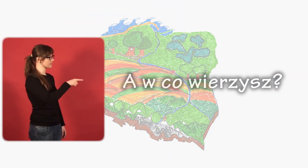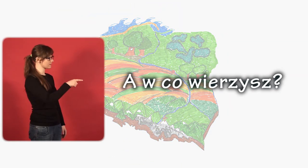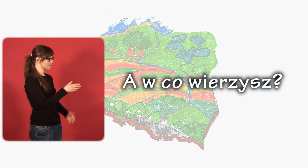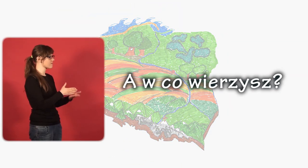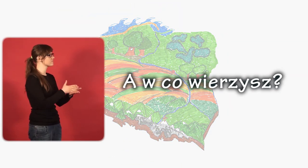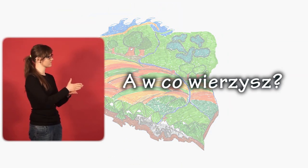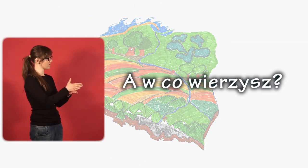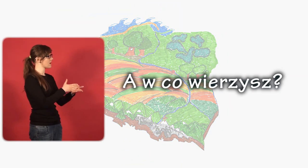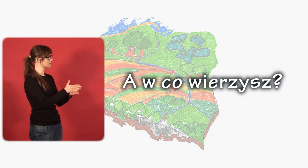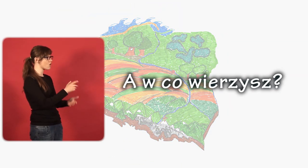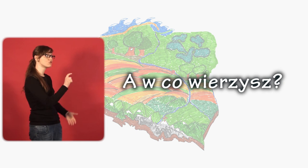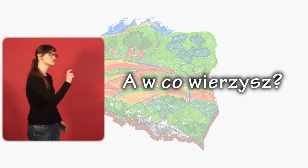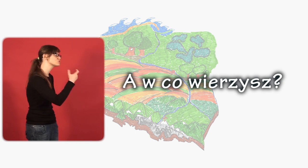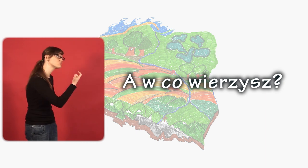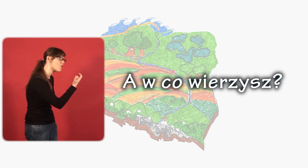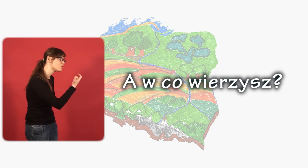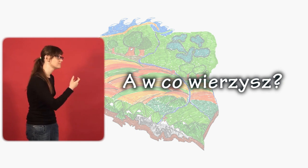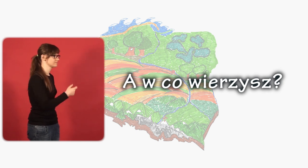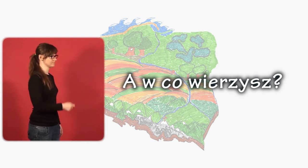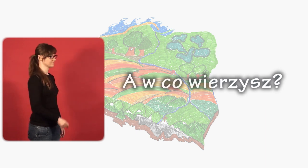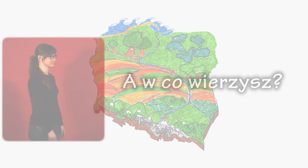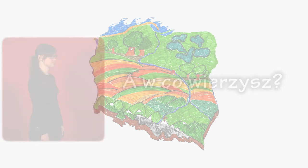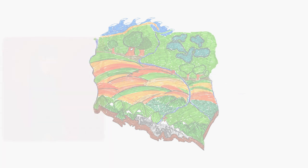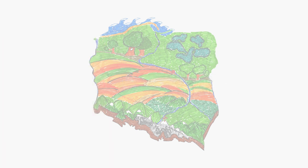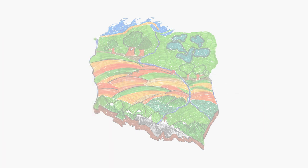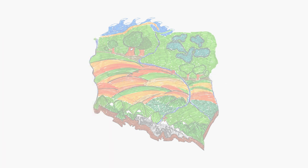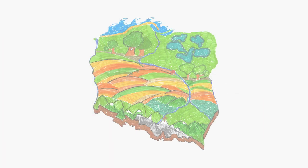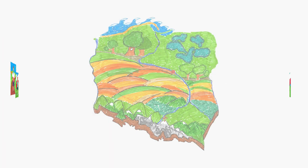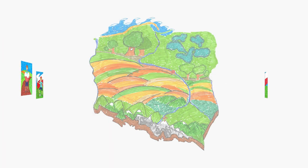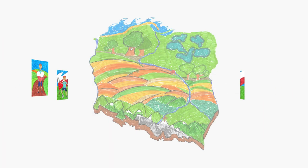A w co wierzysz?